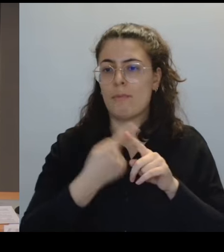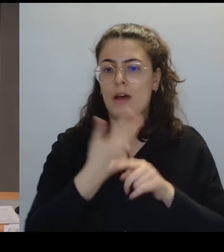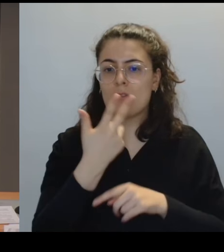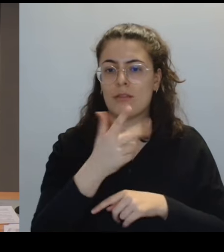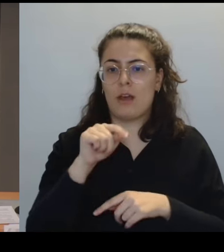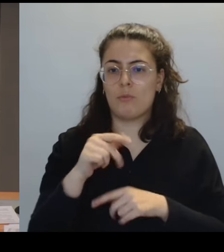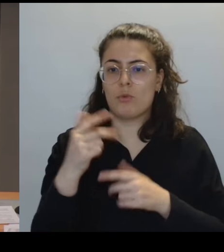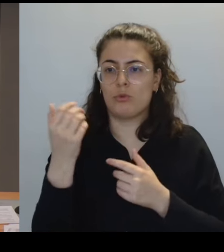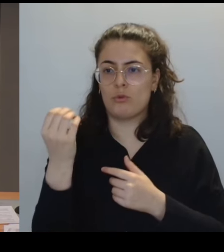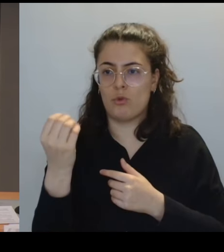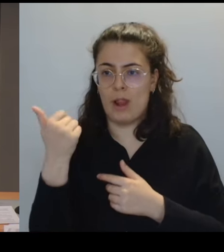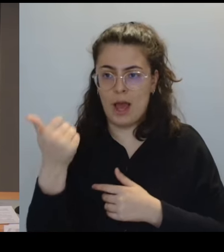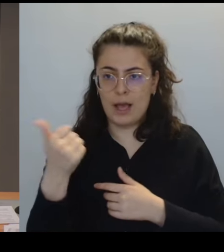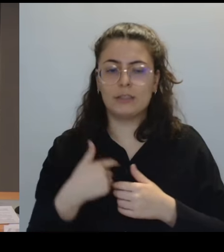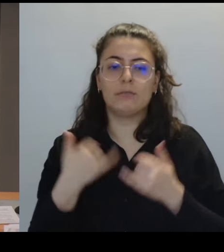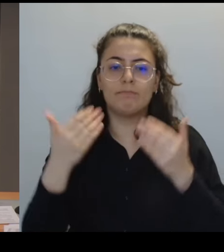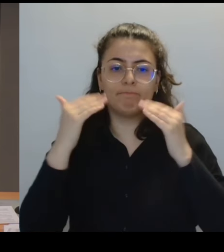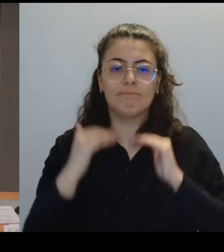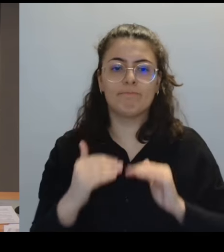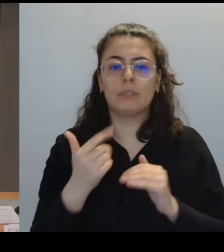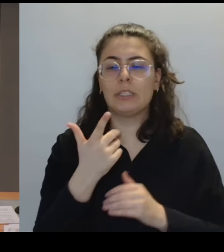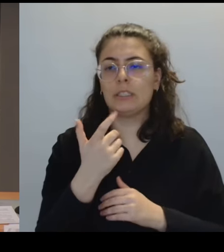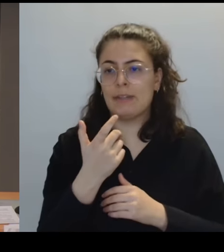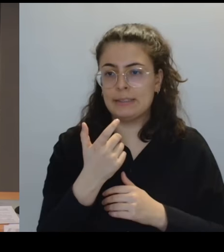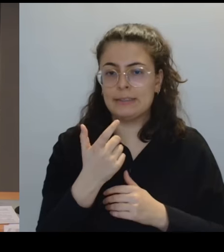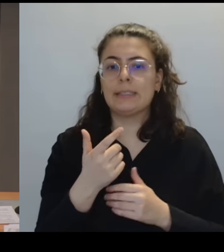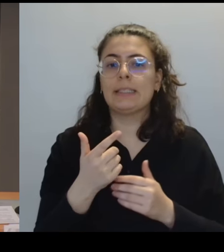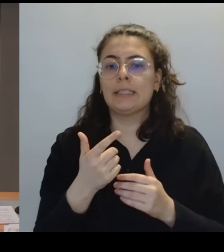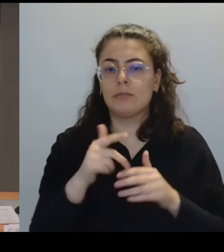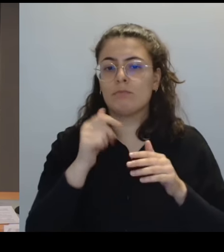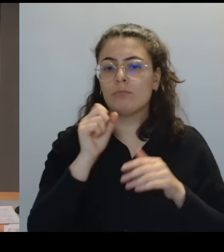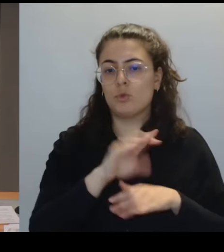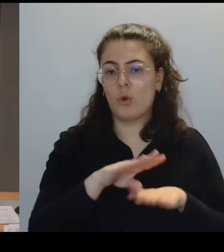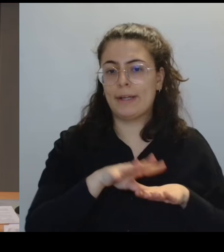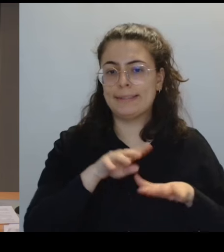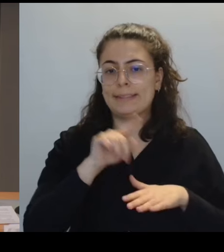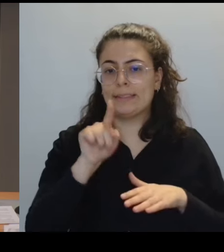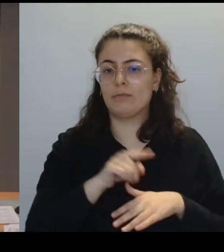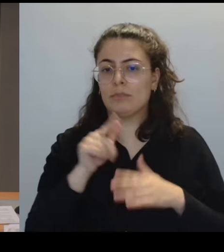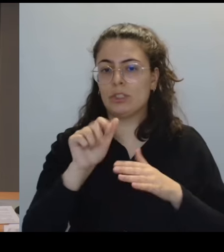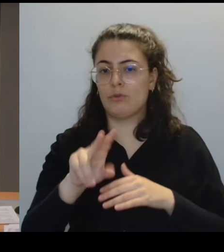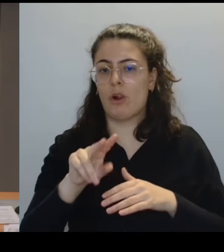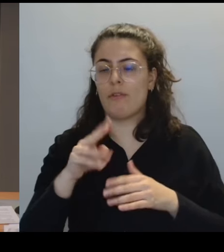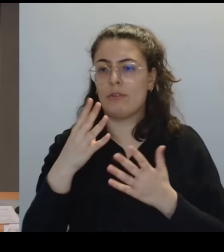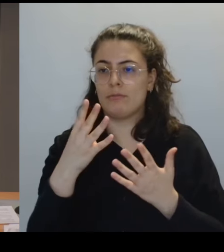Drucksache 19/1247 Wahl von 15 Mitgliedern des Beirates der Berliner Stadtwerke GmbH